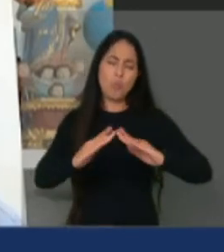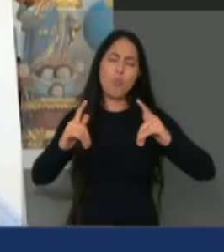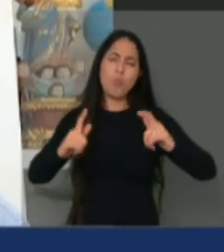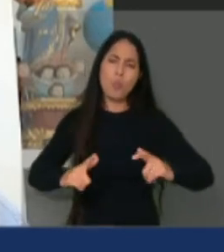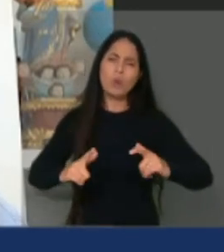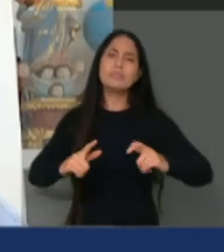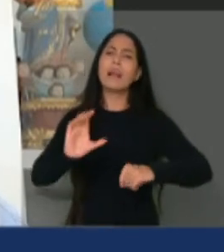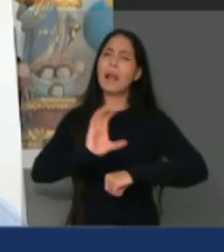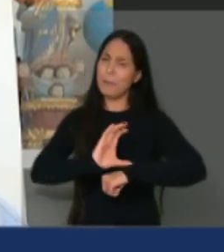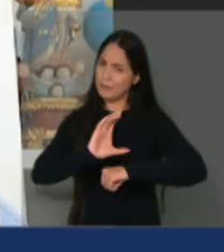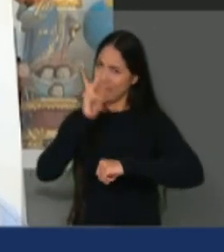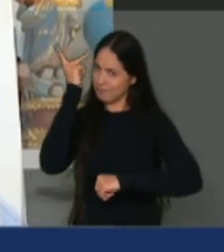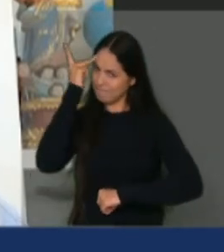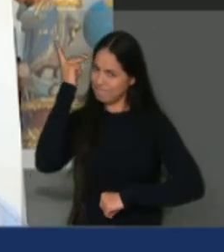CAPITAL PAULISTA. PADRE JÚLIO QUE TEM UMA HISTÓRIA BELÍ